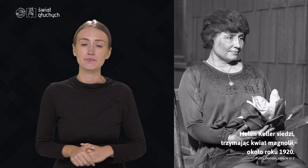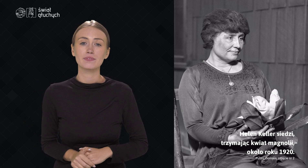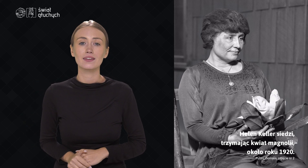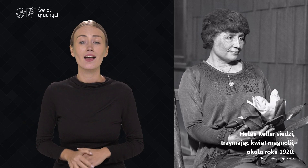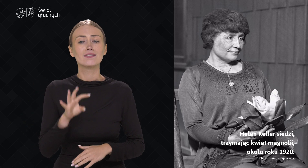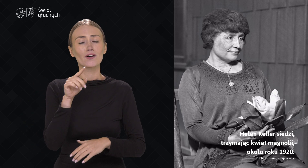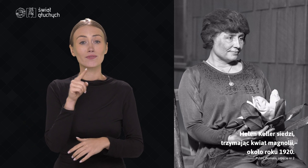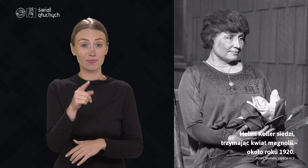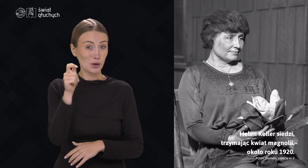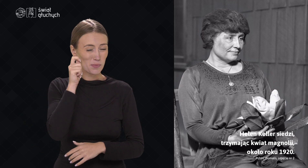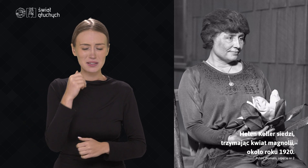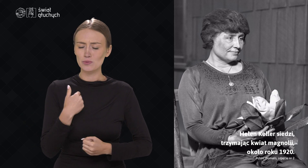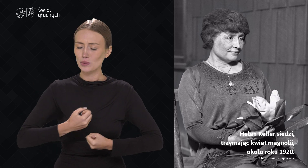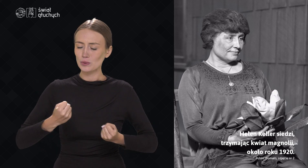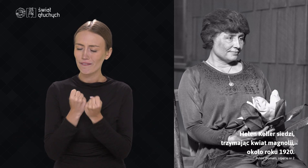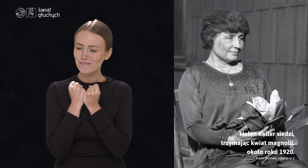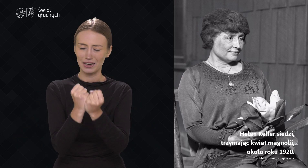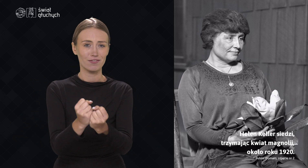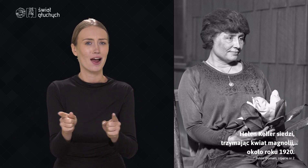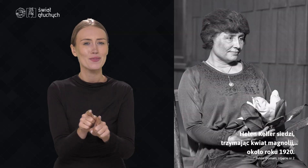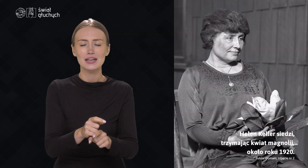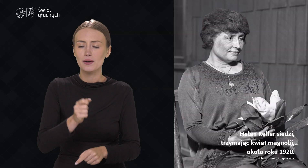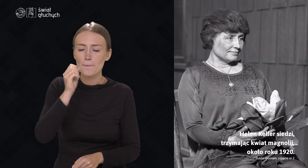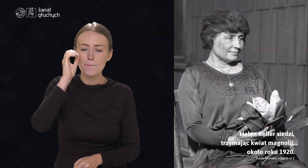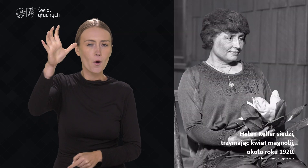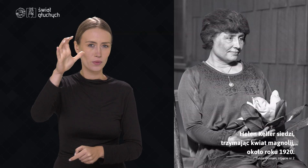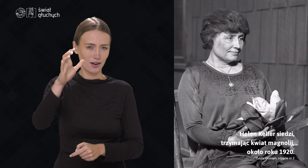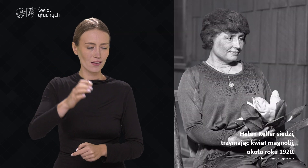Dzięki swojej wytrwałości i nieprzeciętnej inteligencji